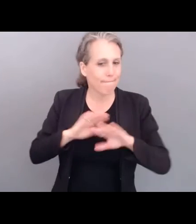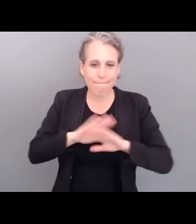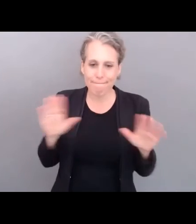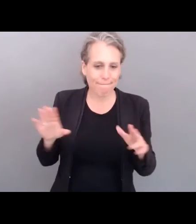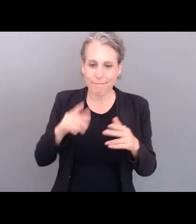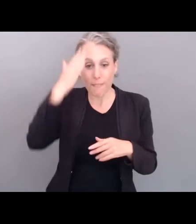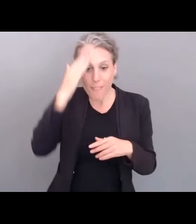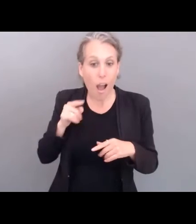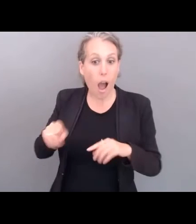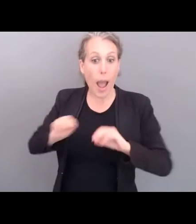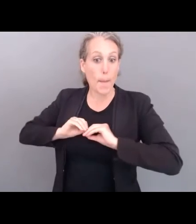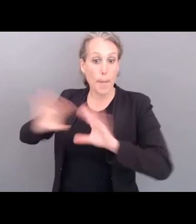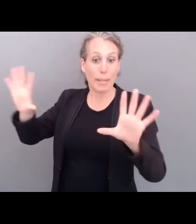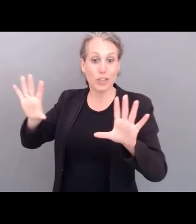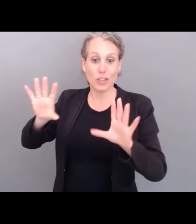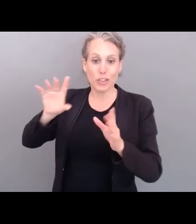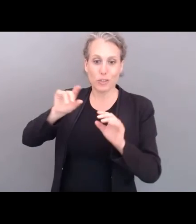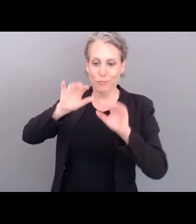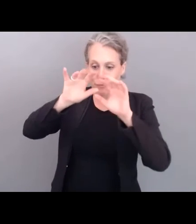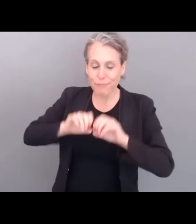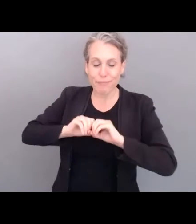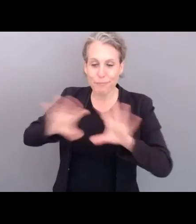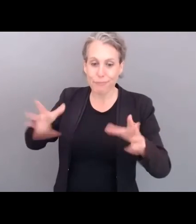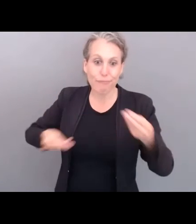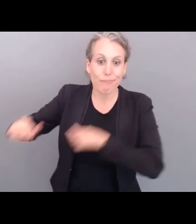también sobre si usamos la investigación en una coalición fronteriza o a nivel nacional, no lo hicimos porque aún no se ha publicado.